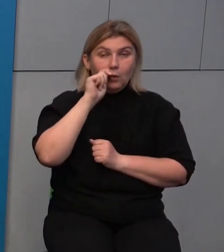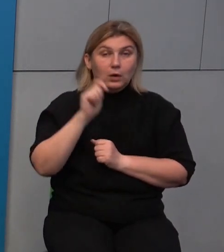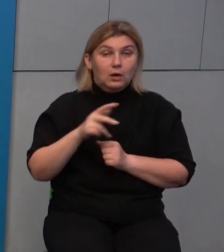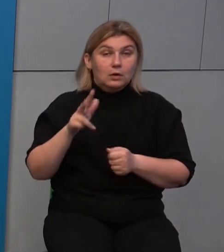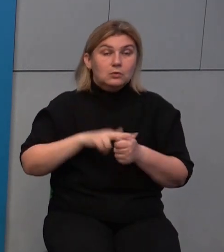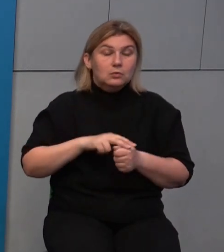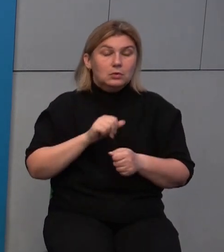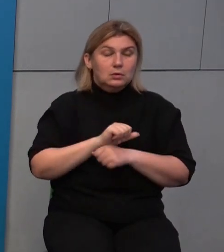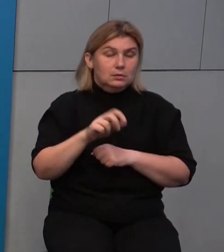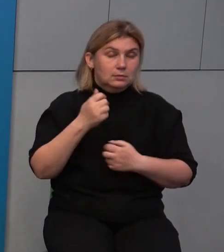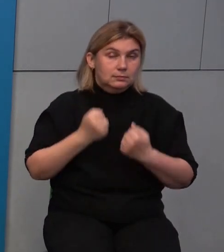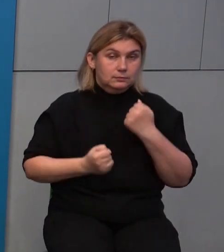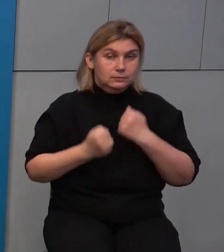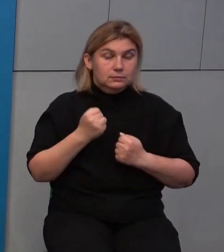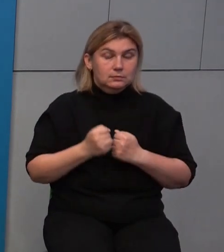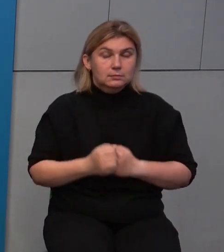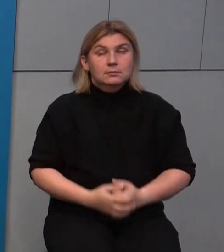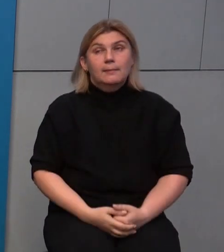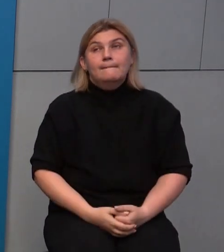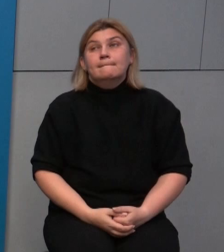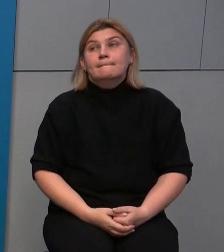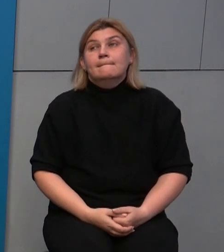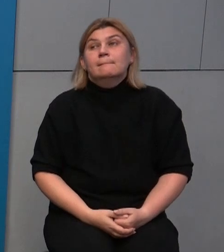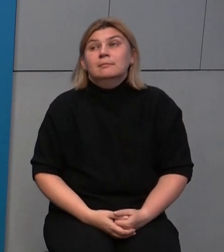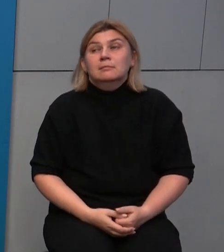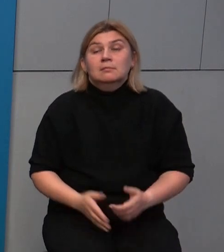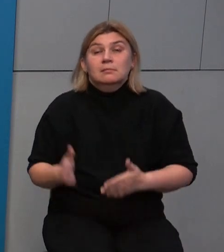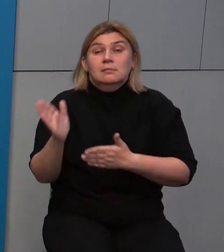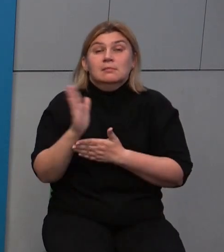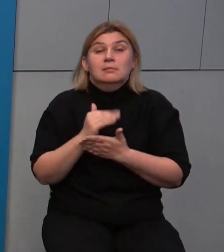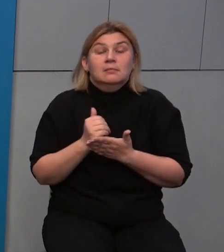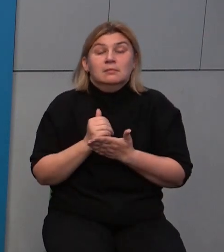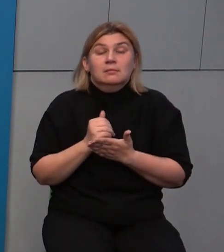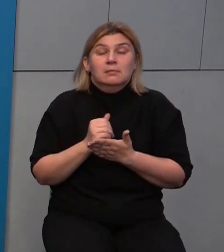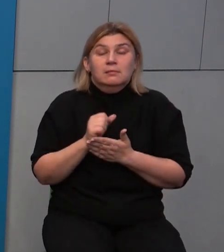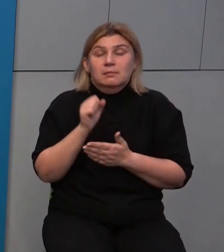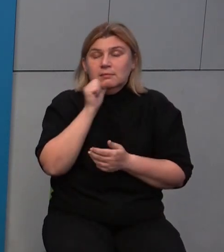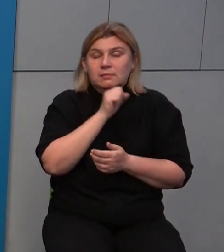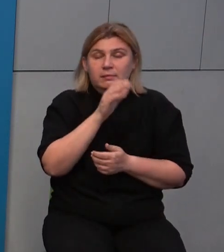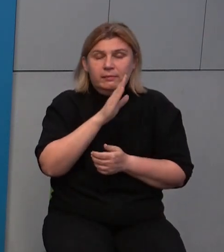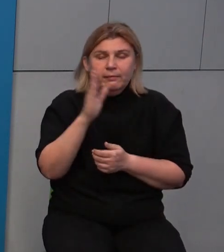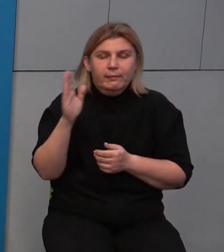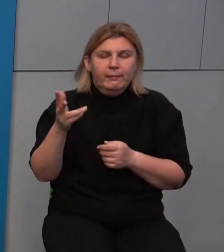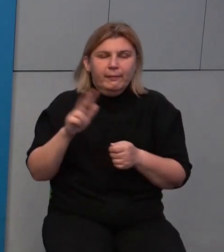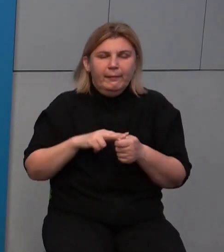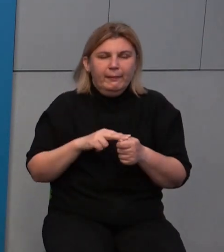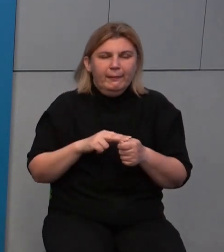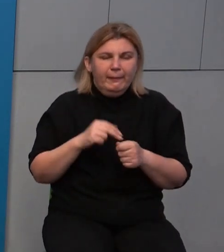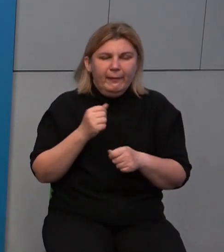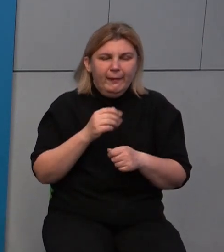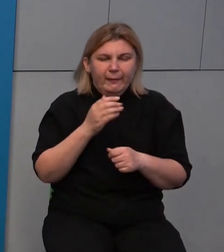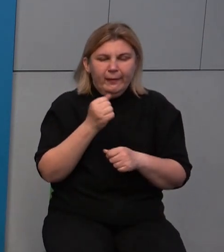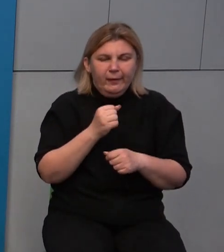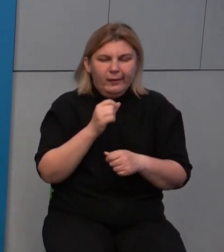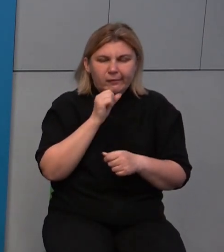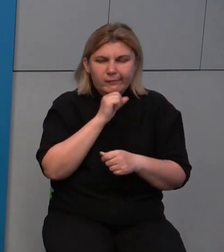ponieważ część z tych archiwistów, którzy pracowali w archiwum, musiała wyjechać z kraju.